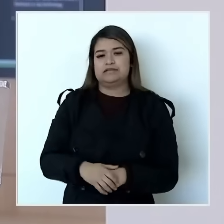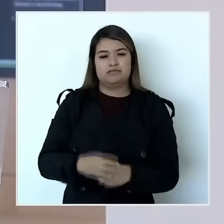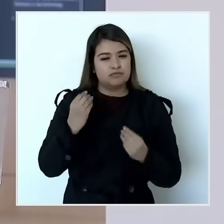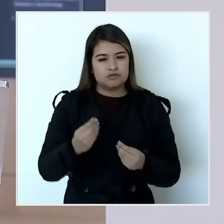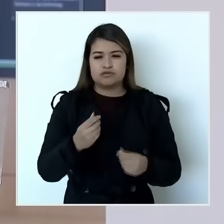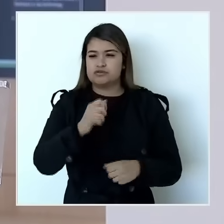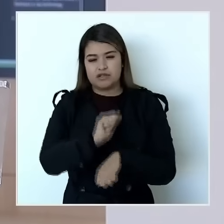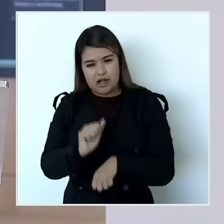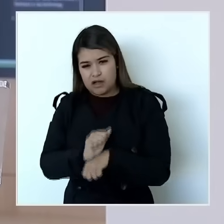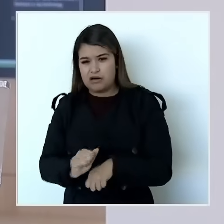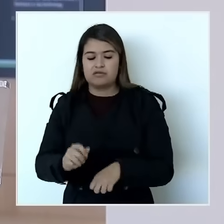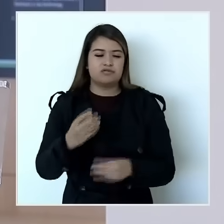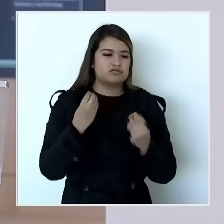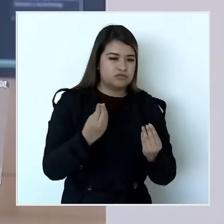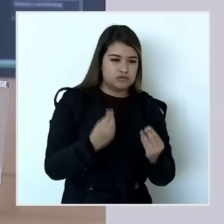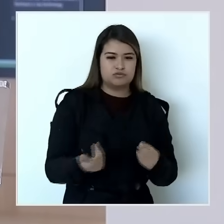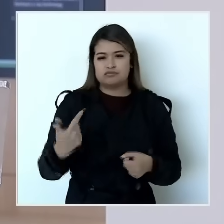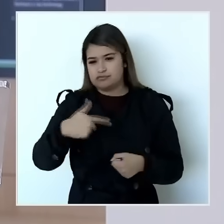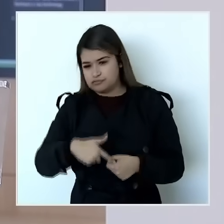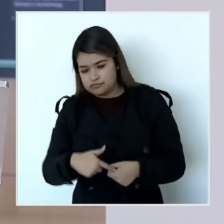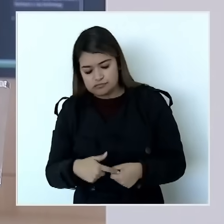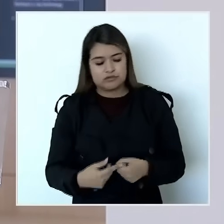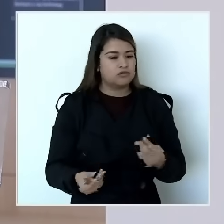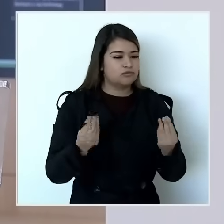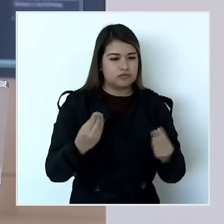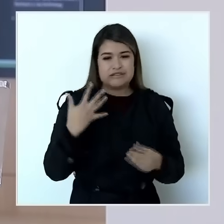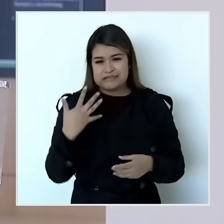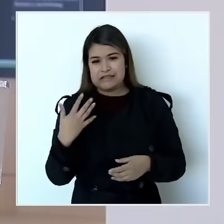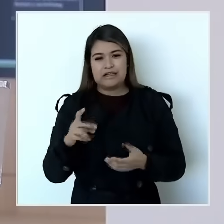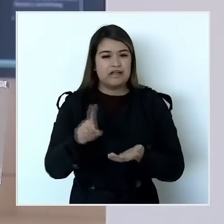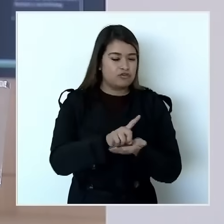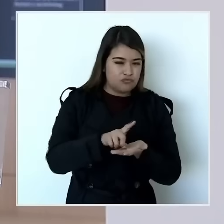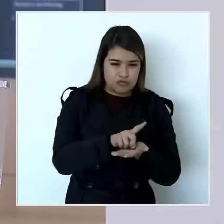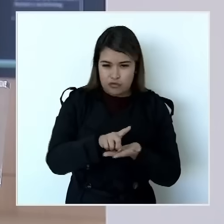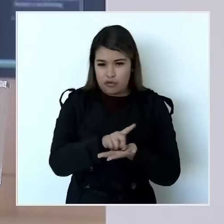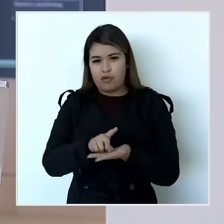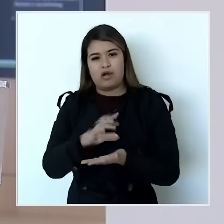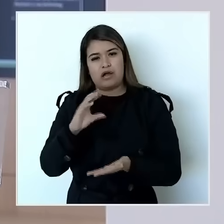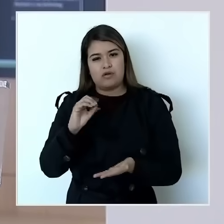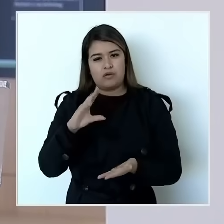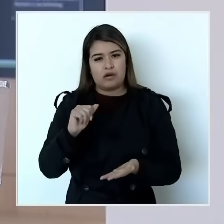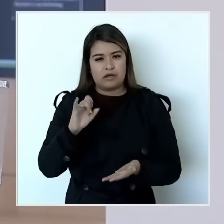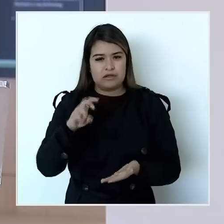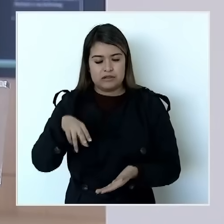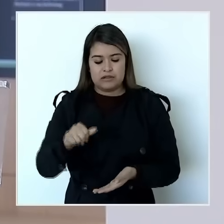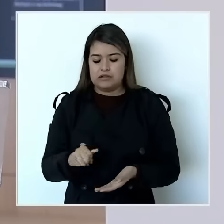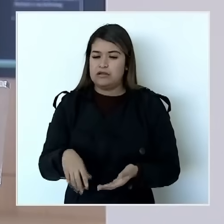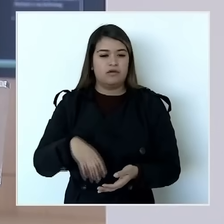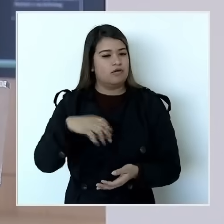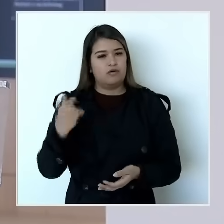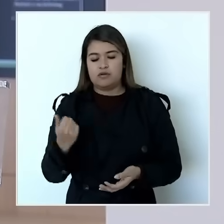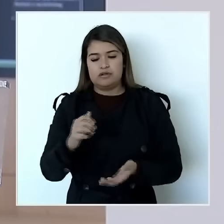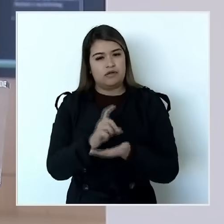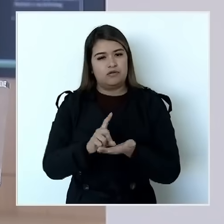de hidrocarburos, alrededor de 5 toneladas de cocaína, más de 4 toneladas de metanfetaminas,